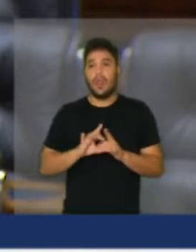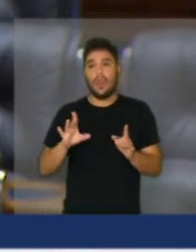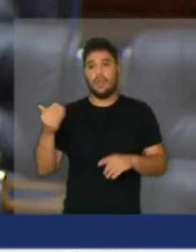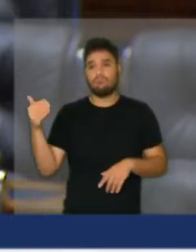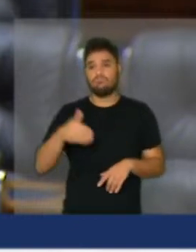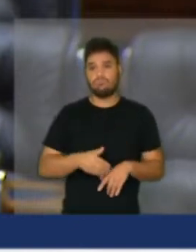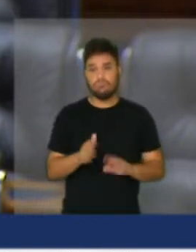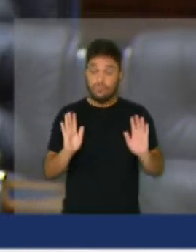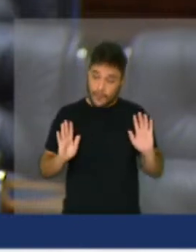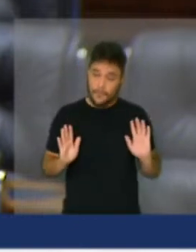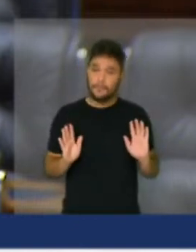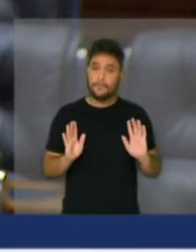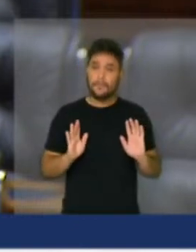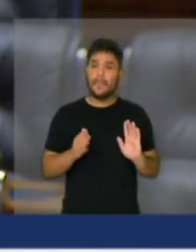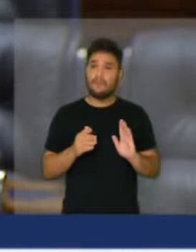NÓS VAMOS VOTAR CONTRA O REQUERIMENTO A FAVOR DO